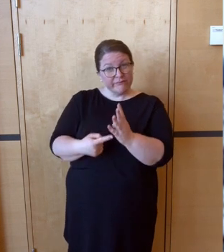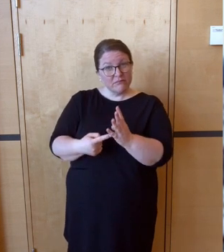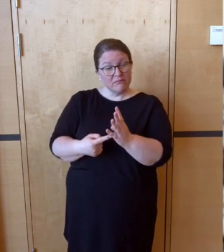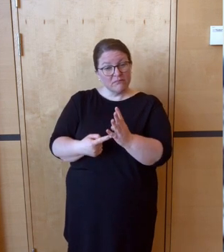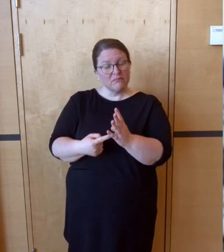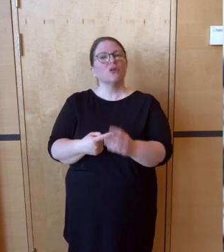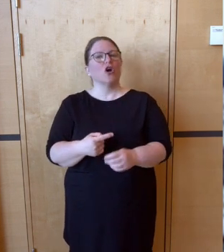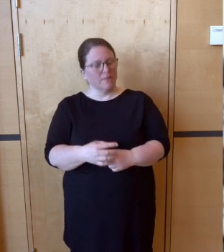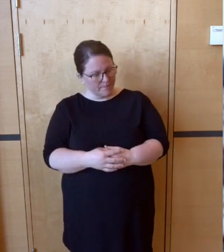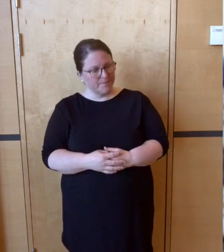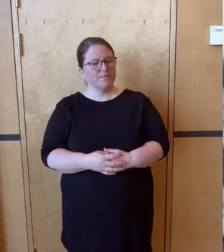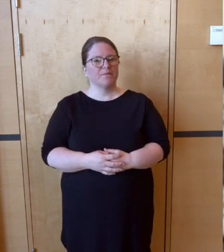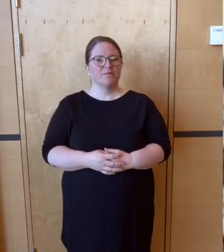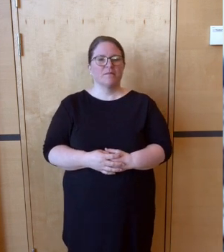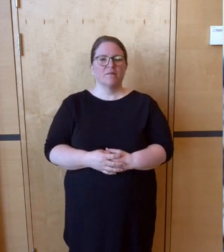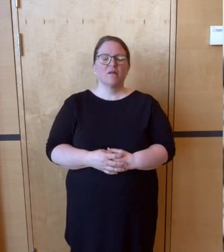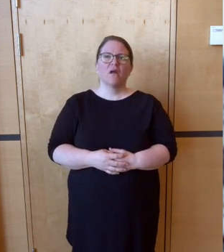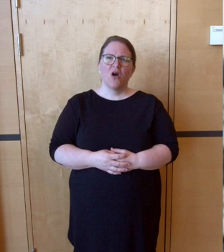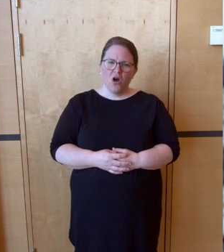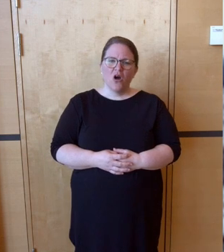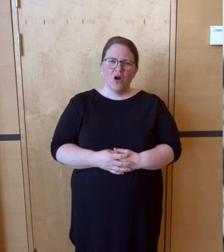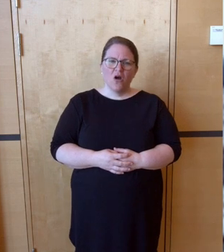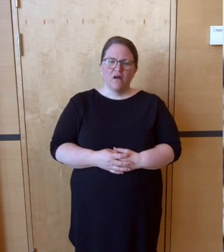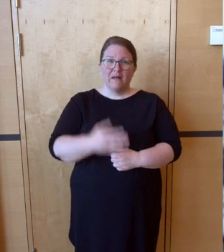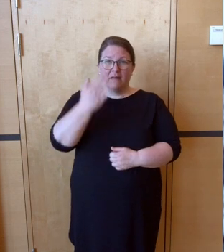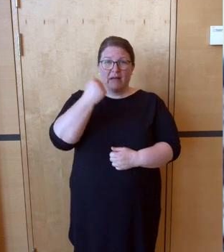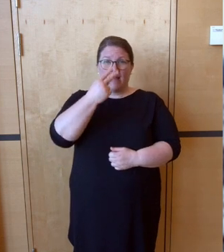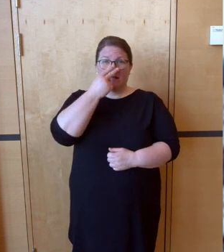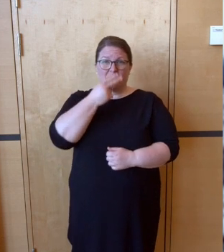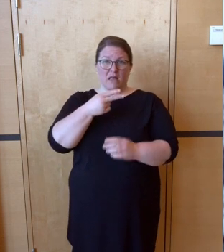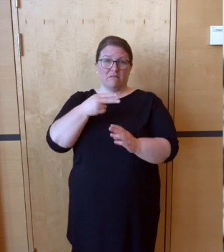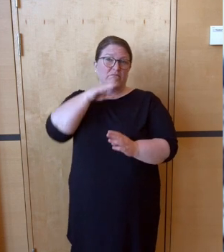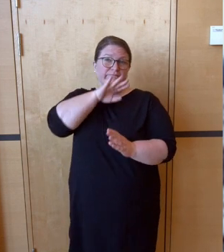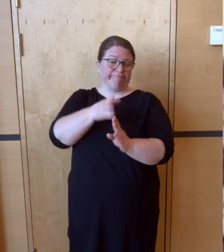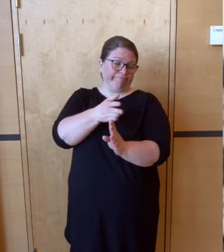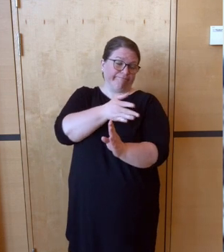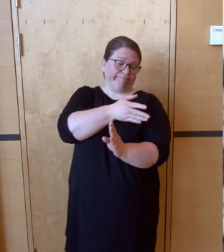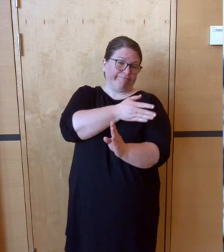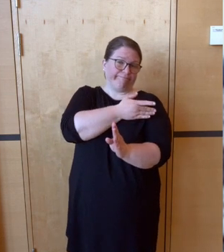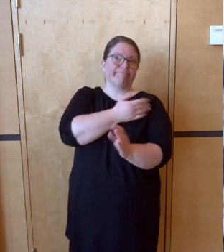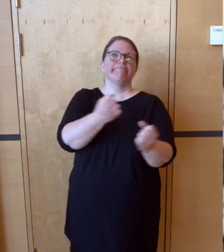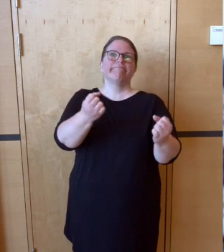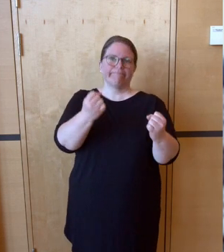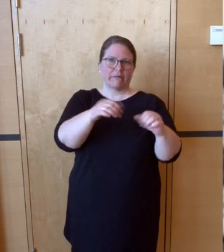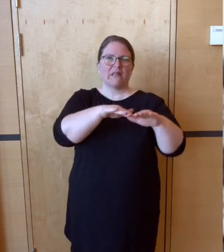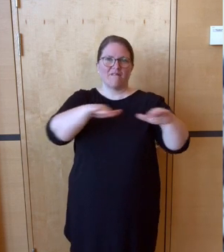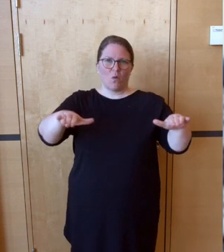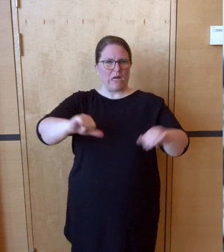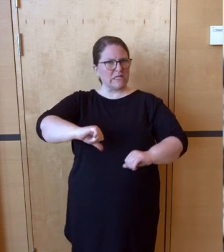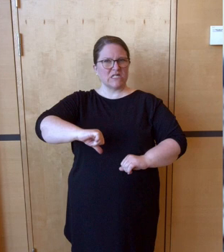Där kan man ligga för historiskt sett har legat på en väldigt stark nivå men Finansiering Jag tror den